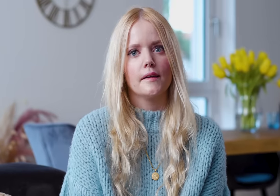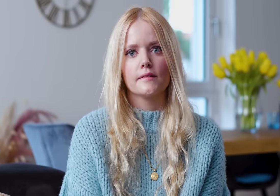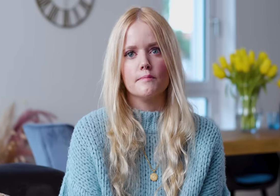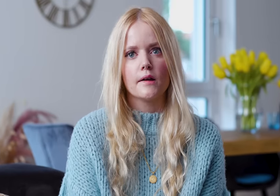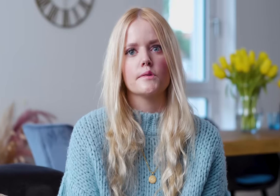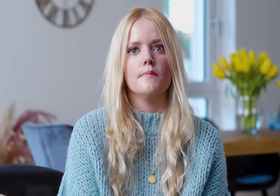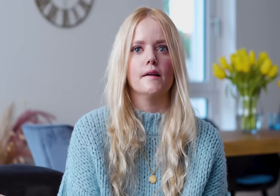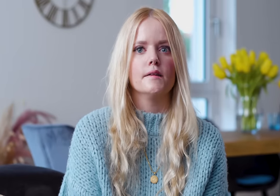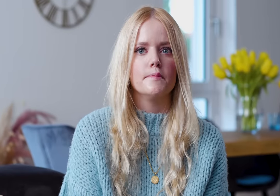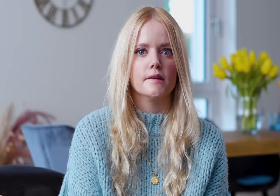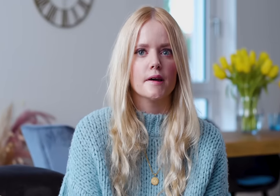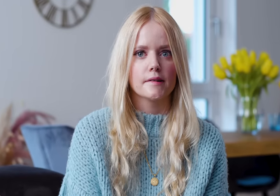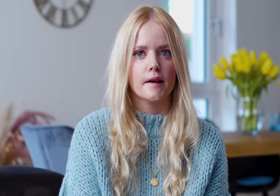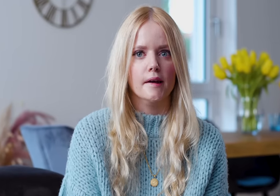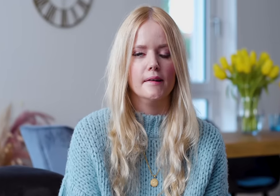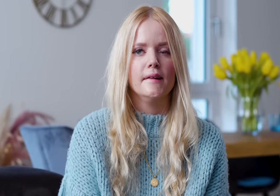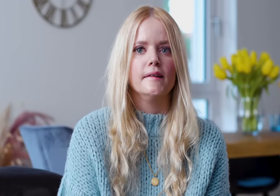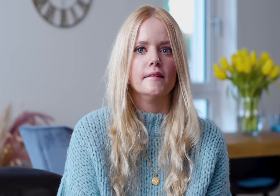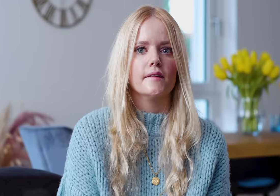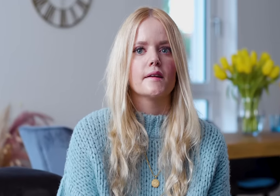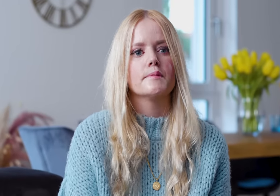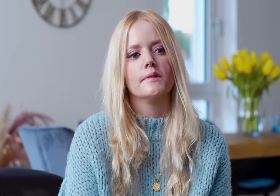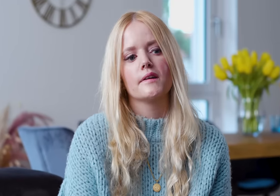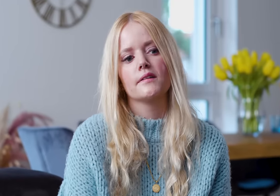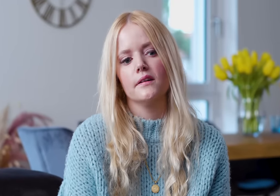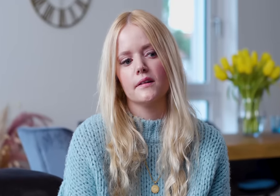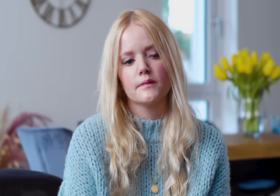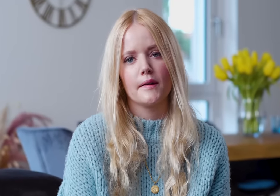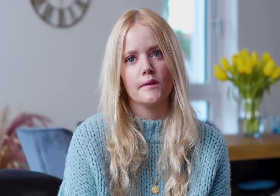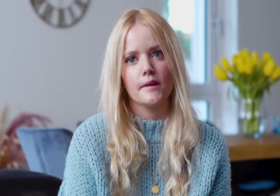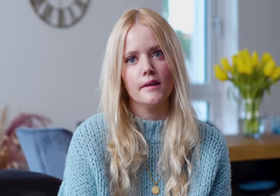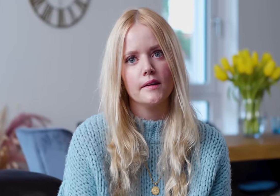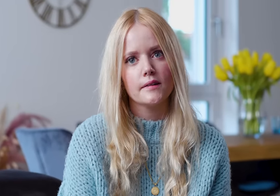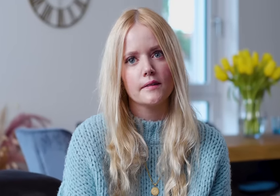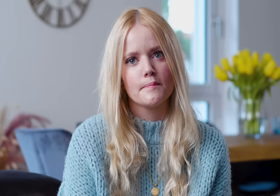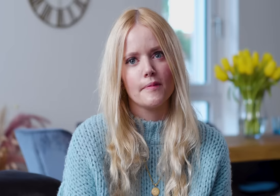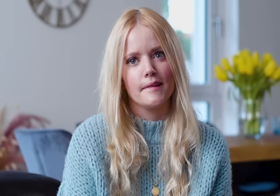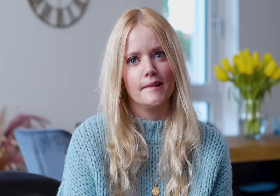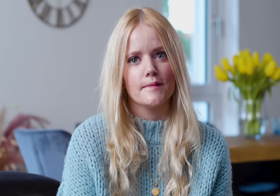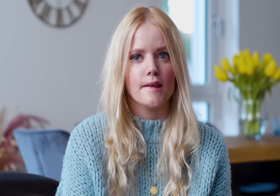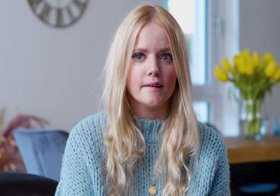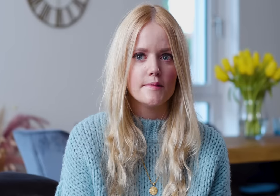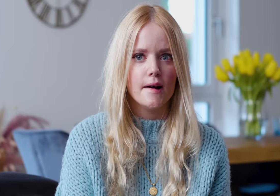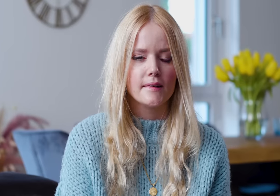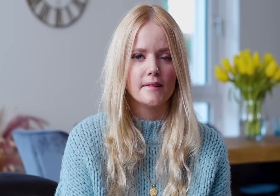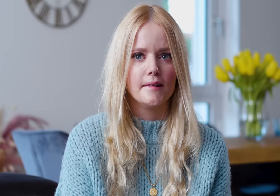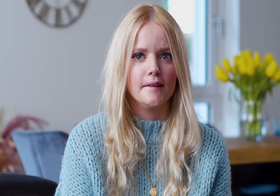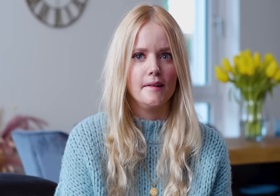jetzt mach doch mal dein Implantat rein." Und ich hab nur gedacht, das bringt doch eh nichts. Und ich hab's angemacht.